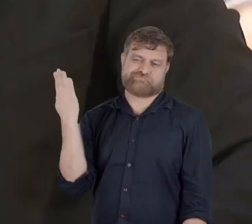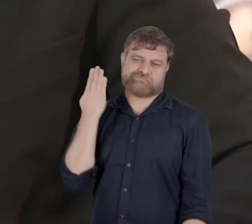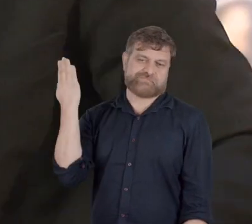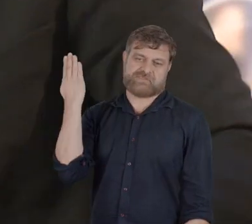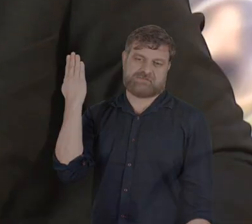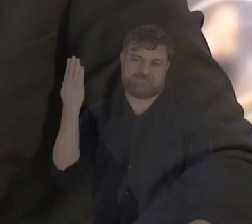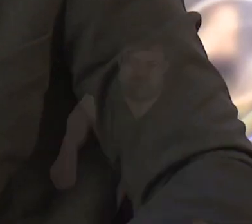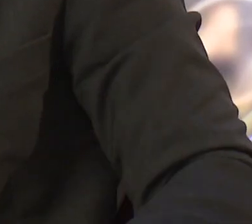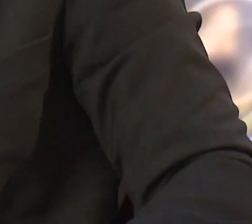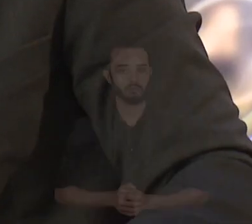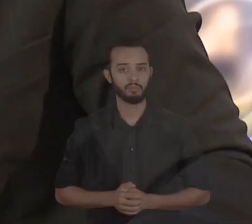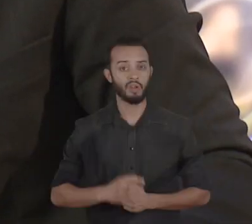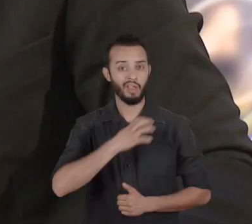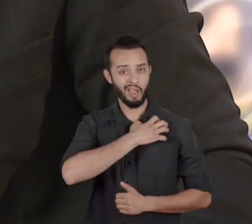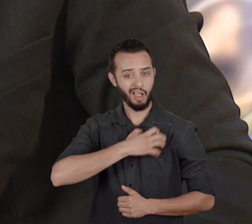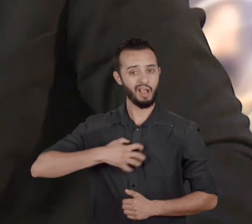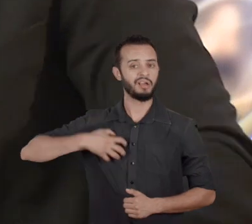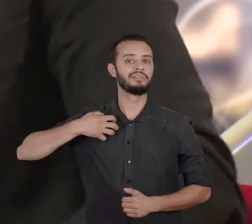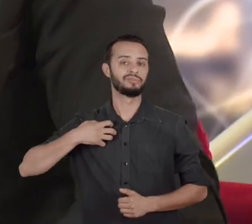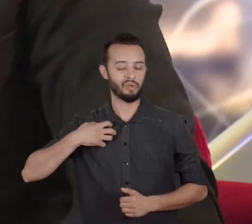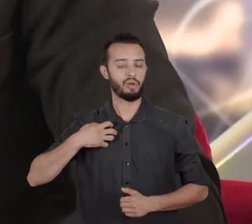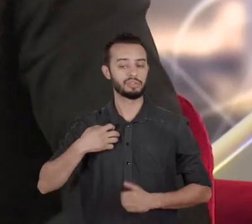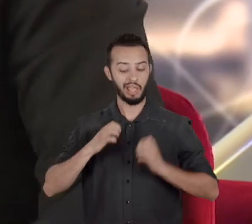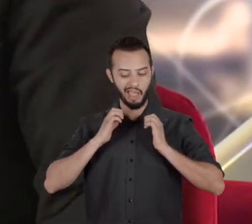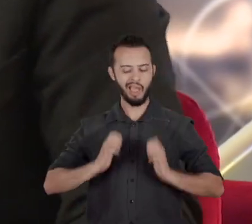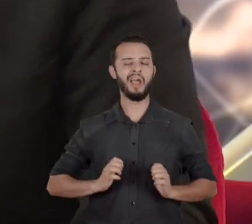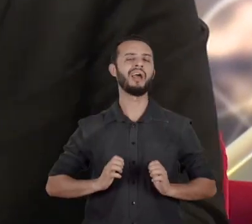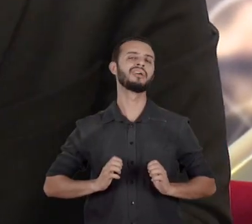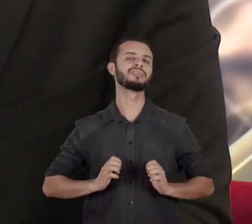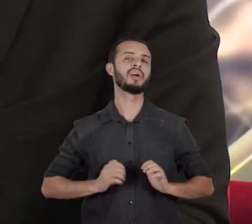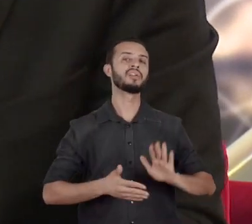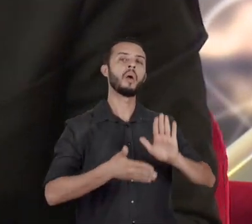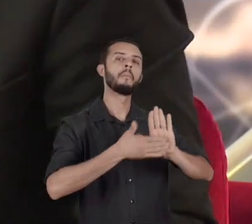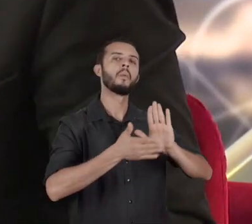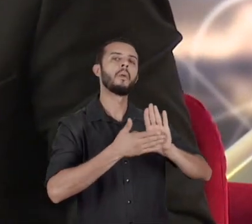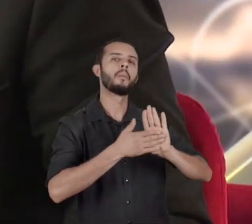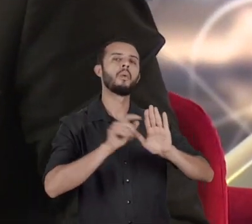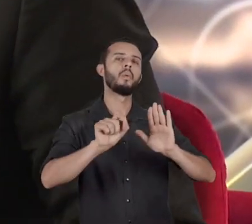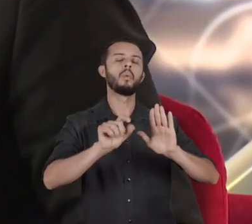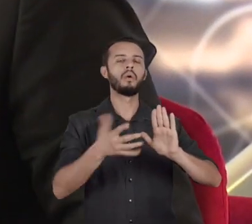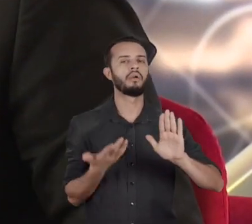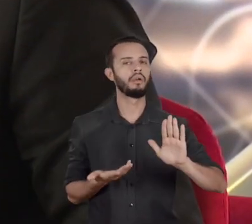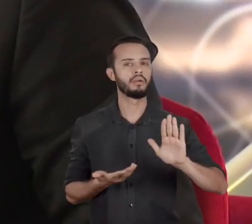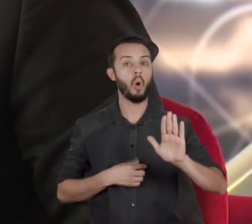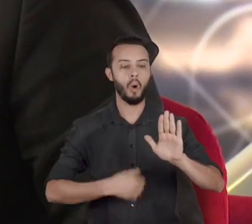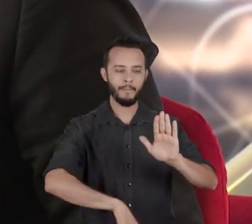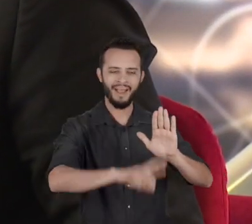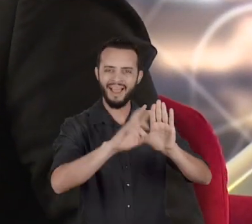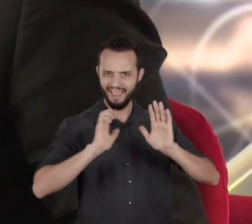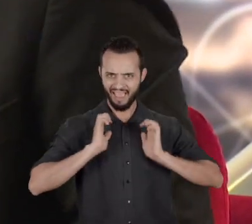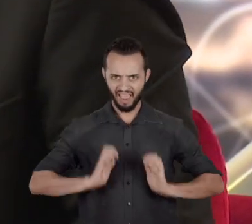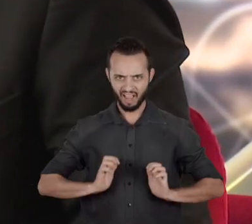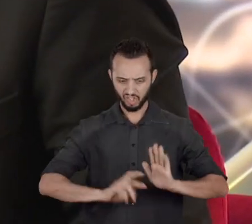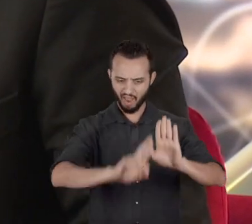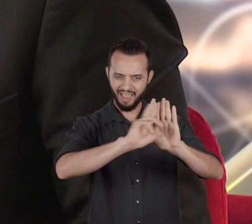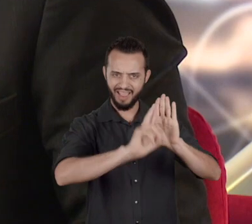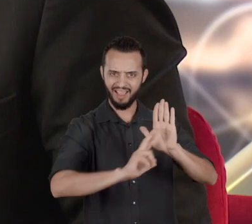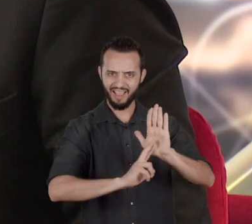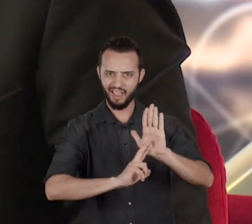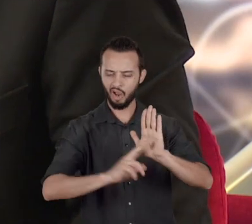Porque a ética de Aristóteles, portanto, ela não vai ser uma ética que nos dá comandos. Não temos comandos.